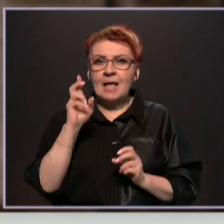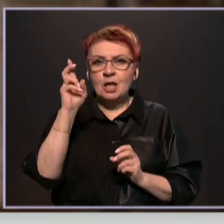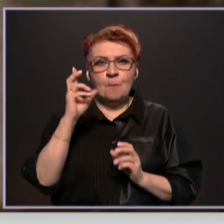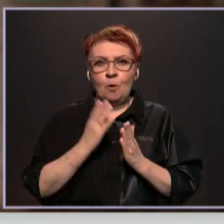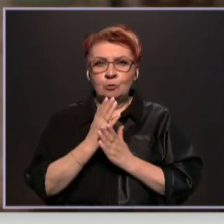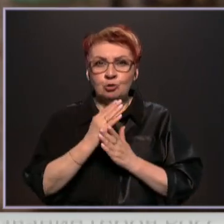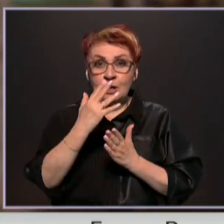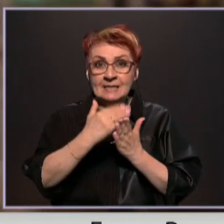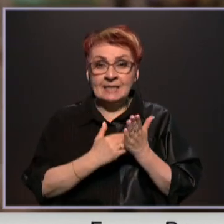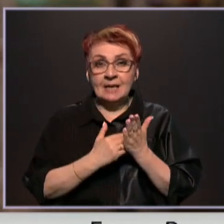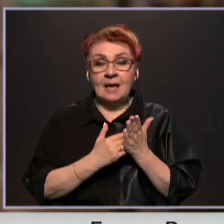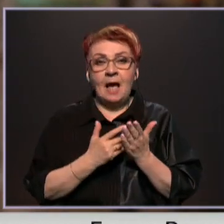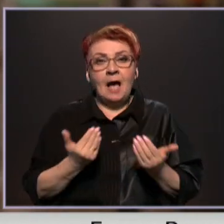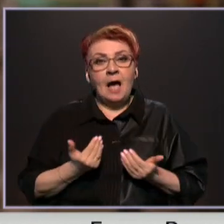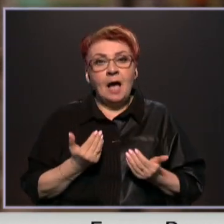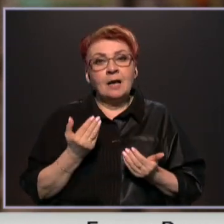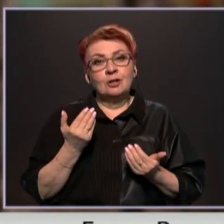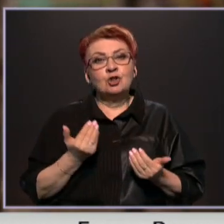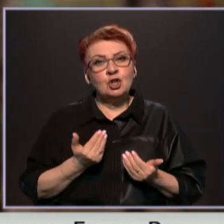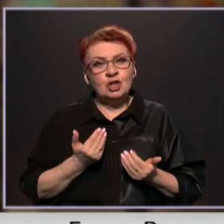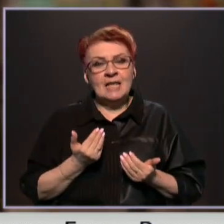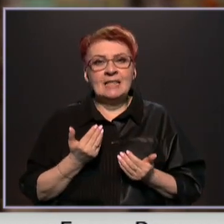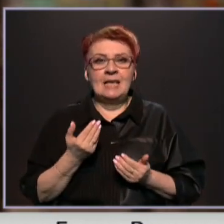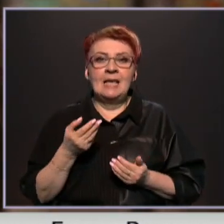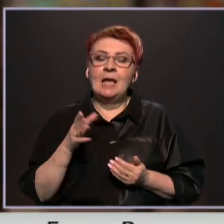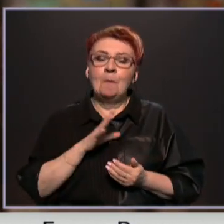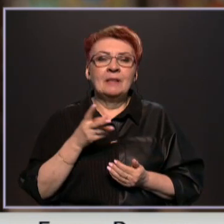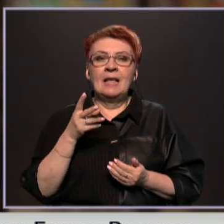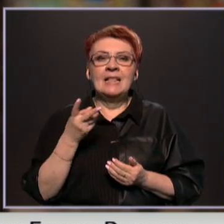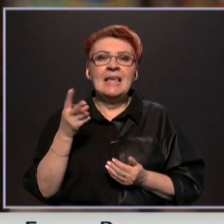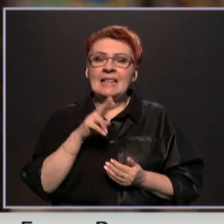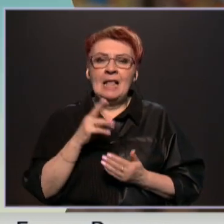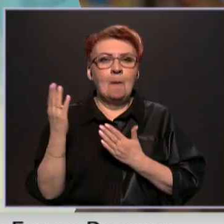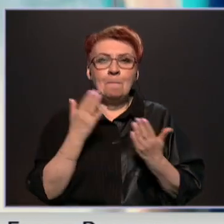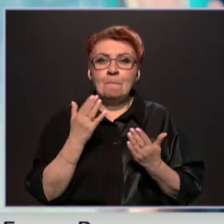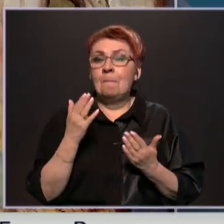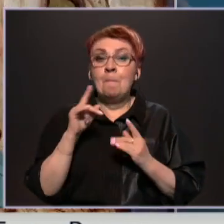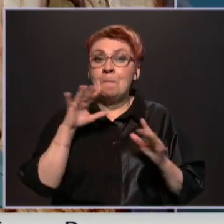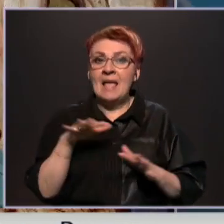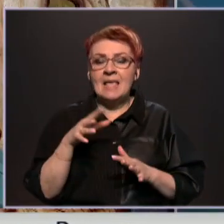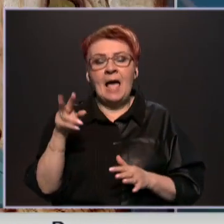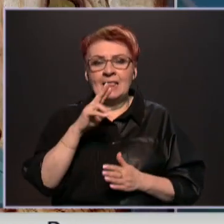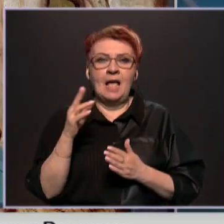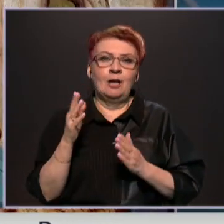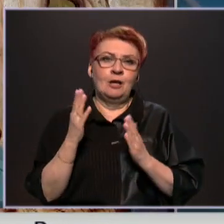тексты а и был предназначен не для пения В храмах а для чтения на дому сегодня День памяти